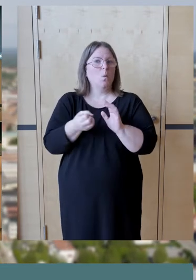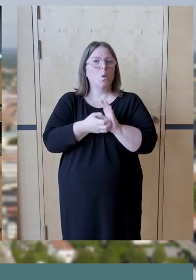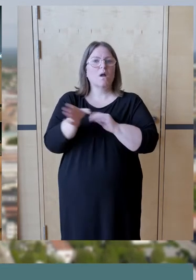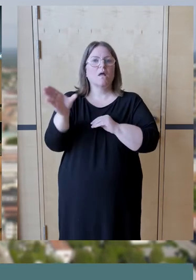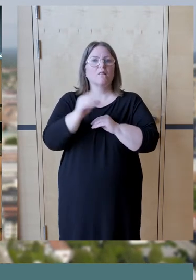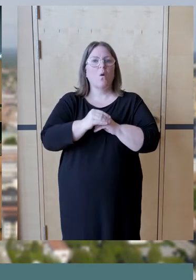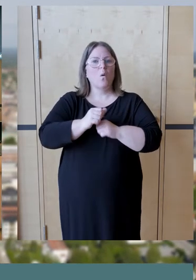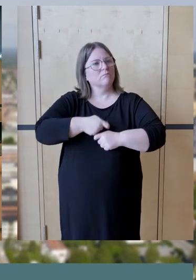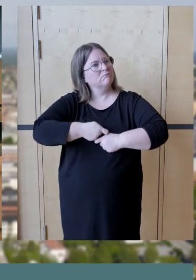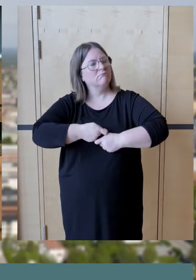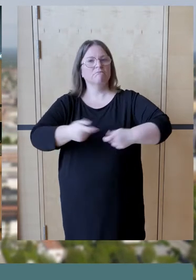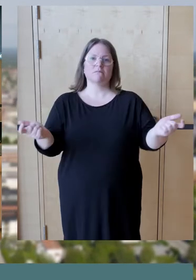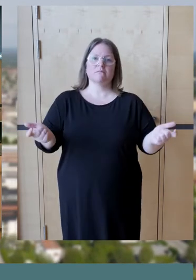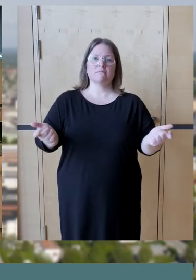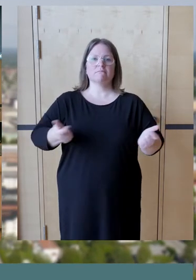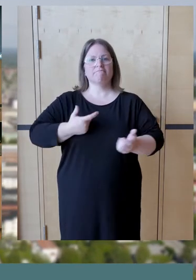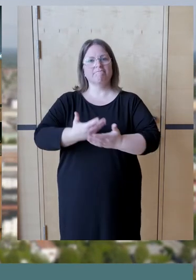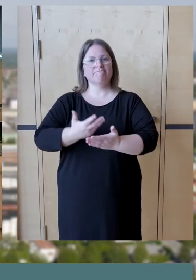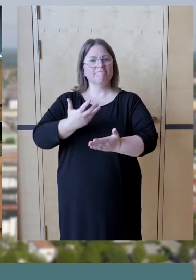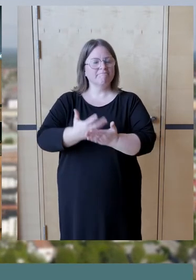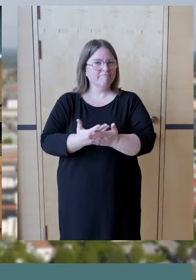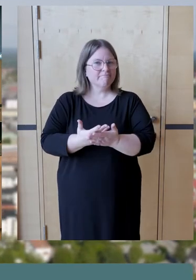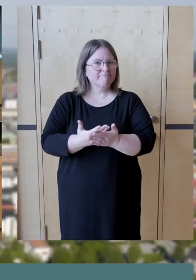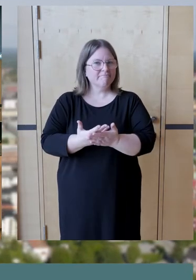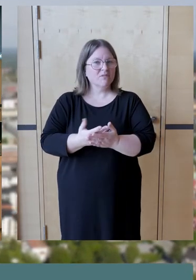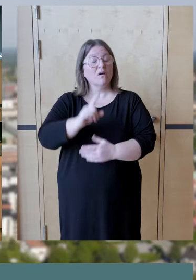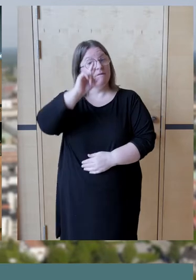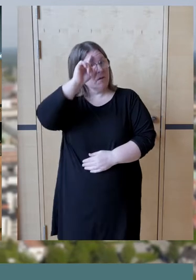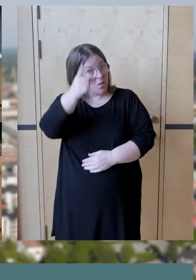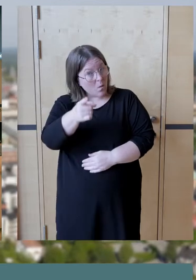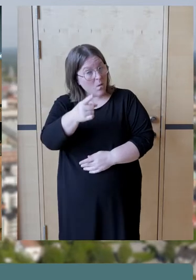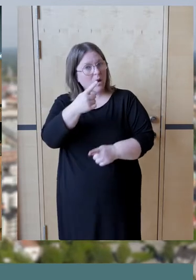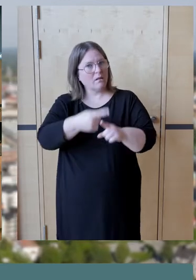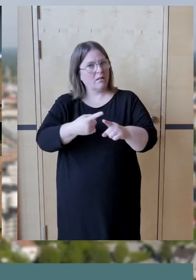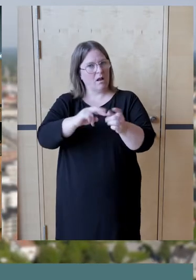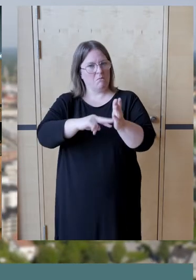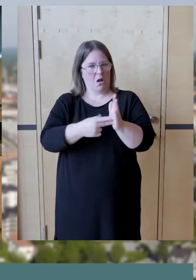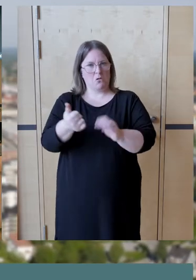Jag förstår att du inte tallplantor tid men varför har man inte jobbat